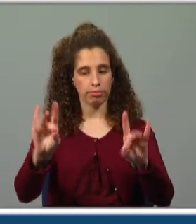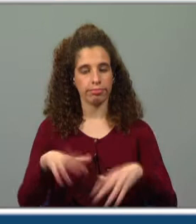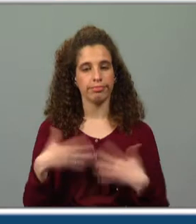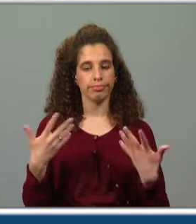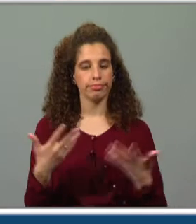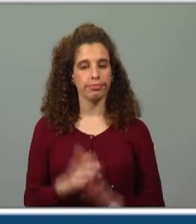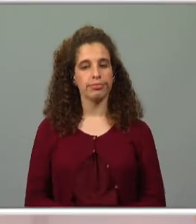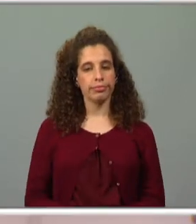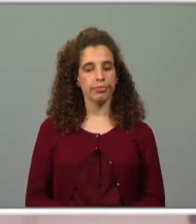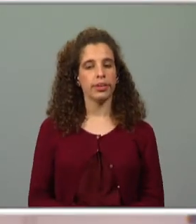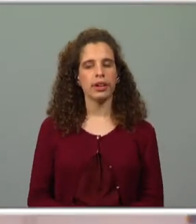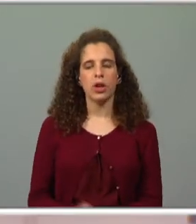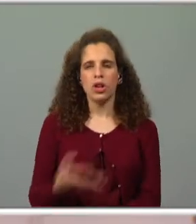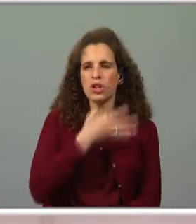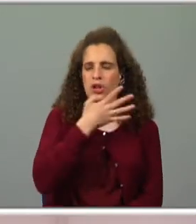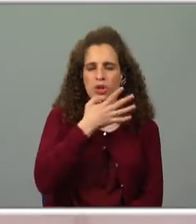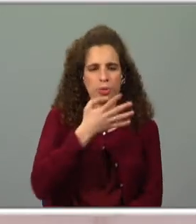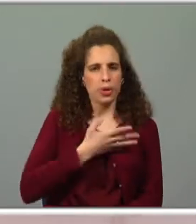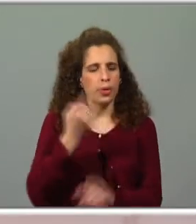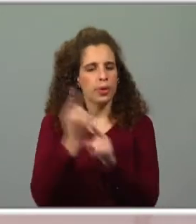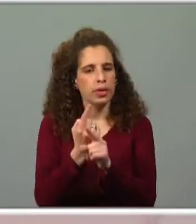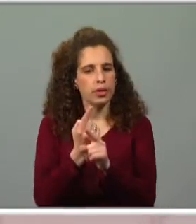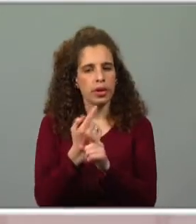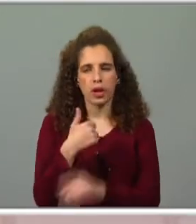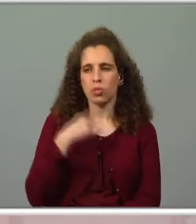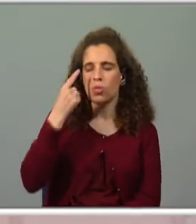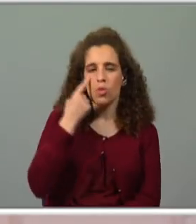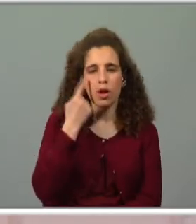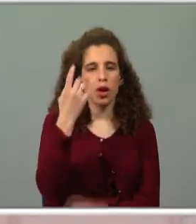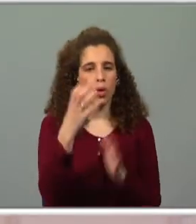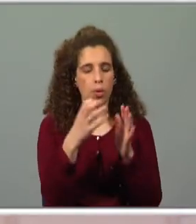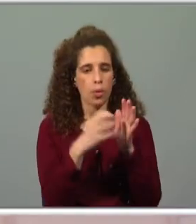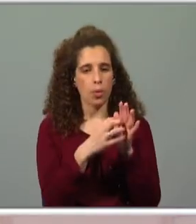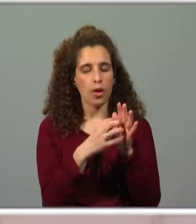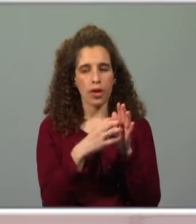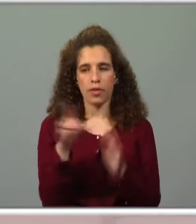então expliquem-me aqui uma coisa estamos aí eu mostrei uma imagem e vocês 所以在這裡給我解釋一下我們在那裡 我展示了一張圖片 而你